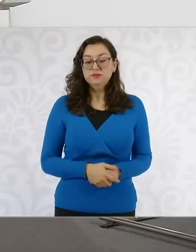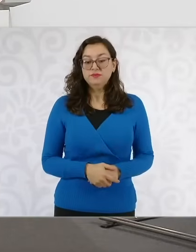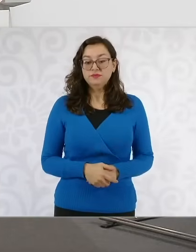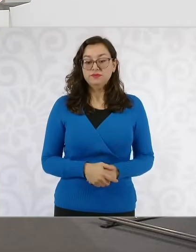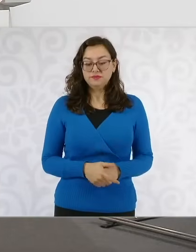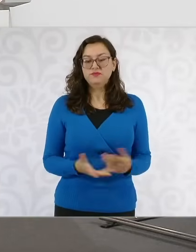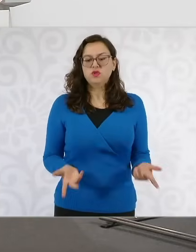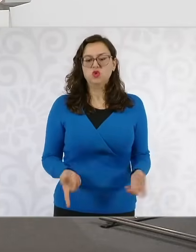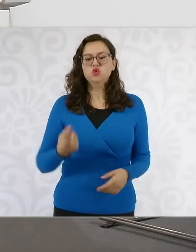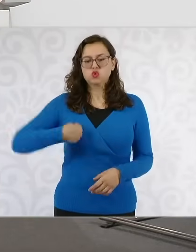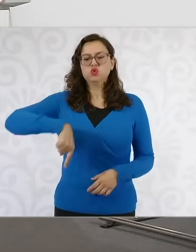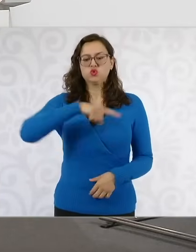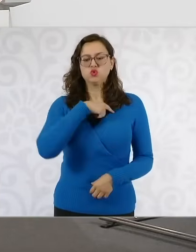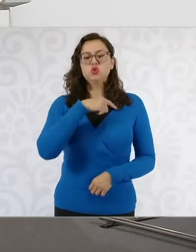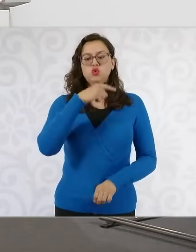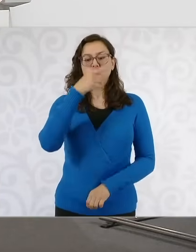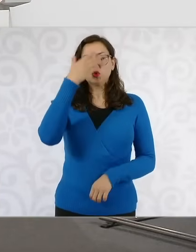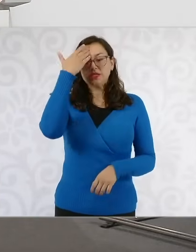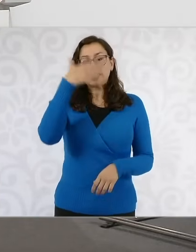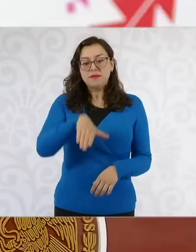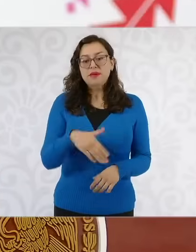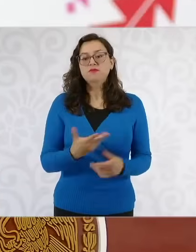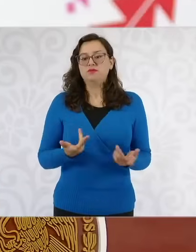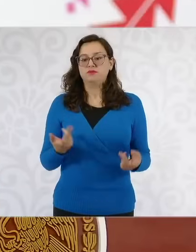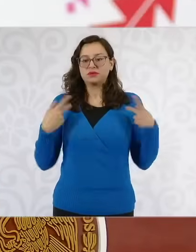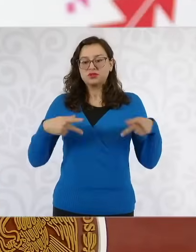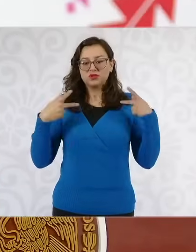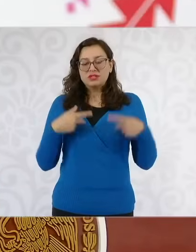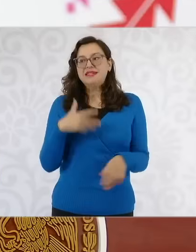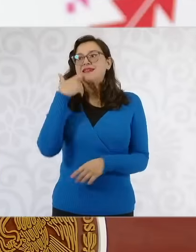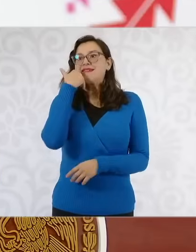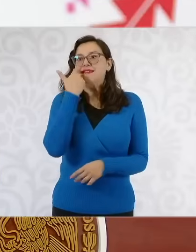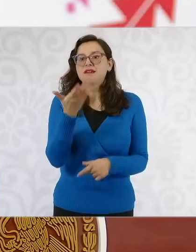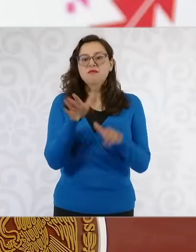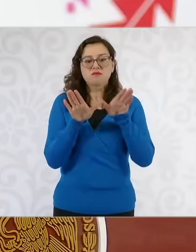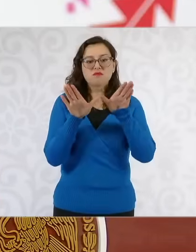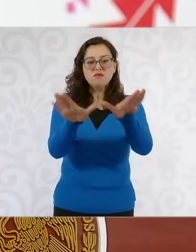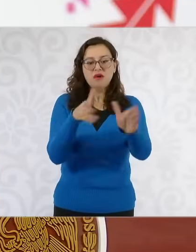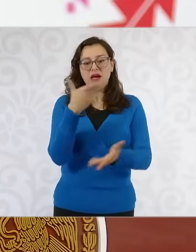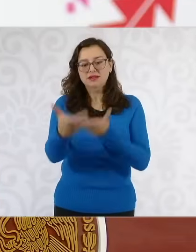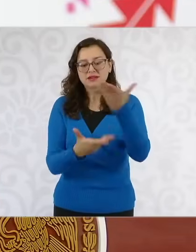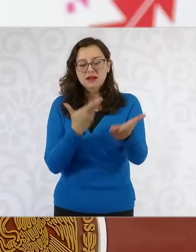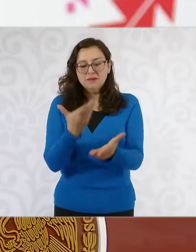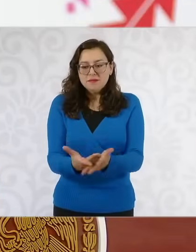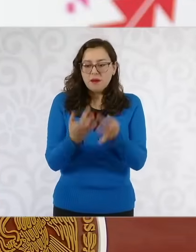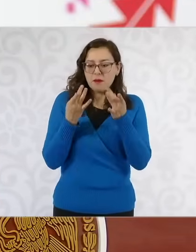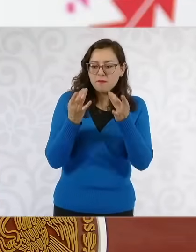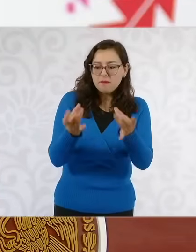demanda de los pasajeros por un servicio eficiente y de calidad a un precio justo se constituyó como